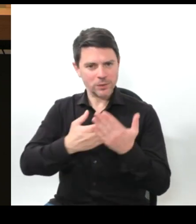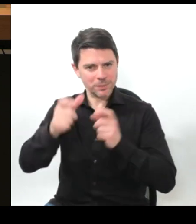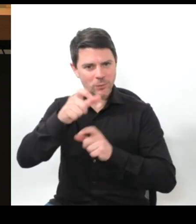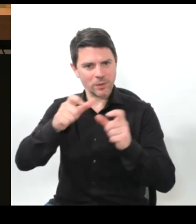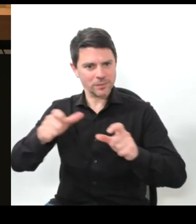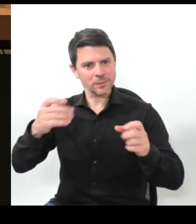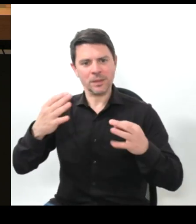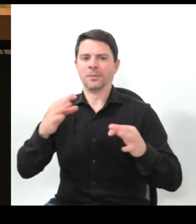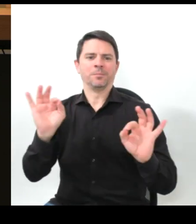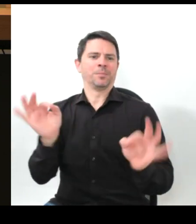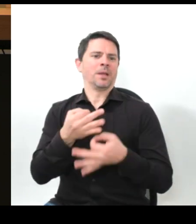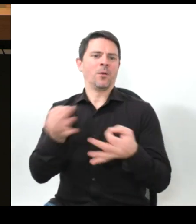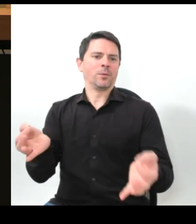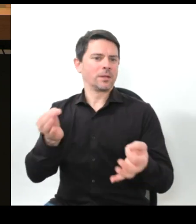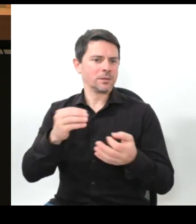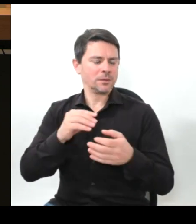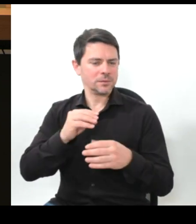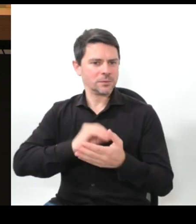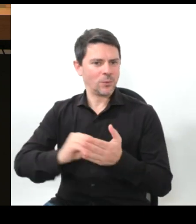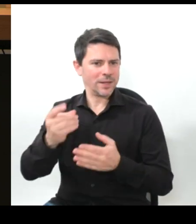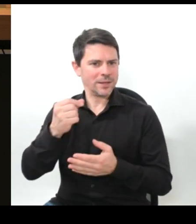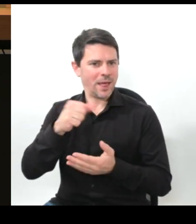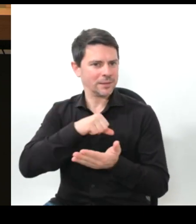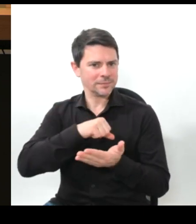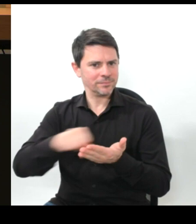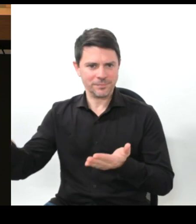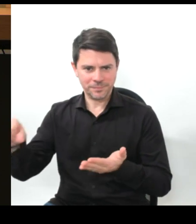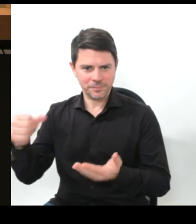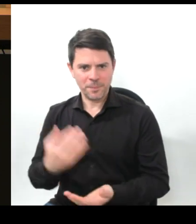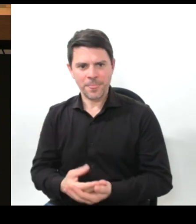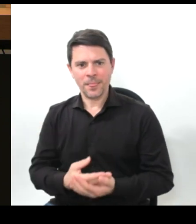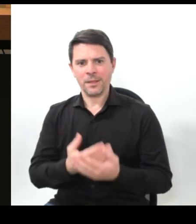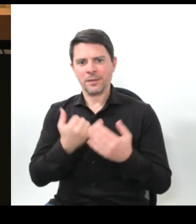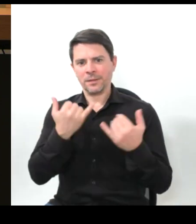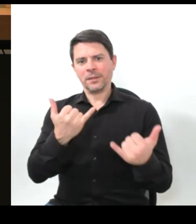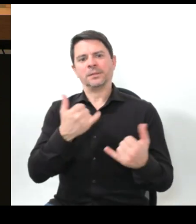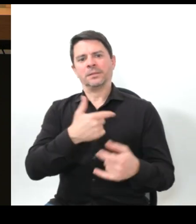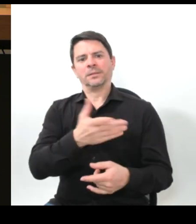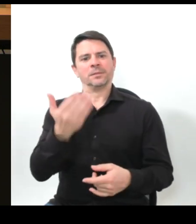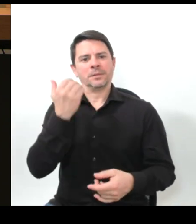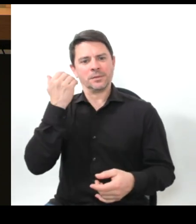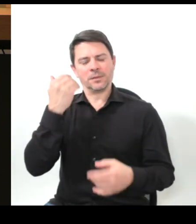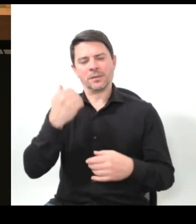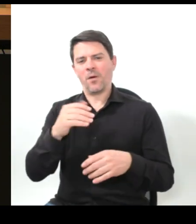Ich freue mich darüber hinaus auch sehr, dass es auch zur Gestaltung der Schulgeldfreiheit für über 2.400